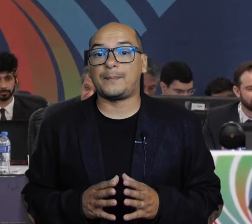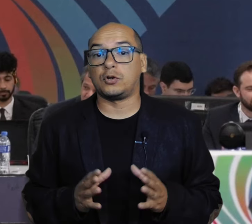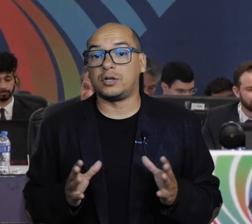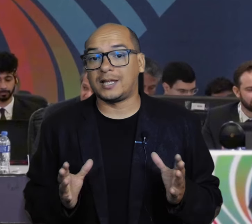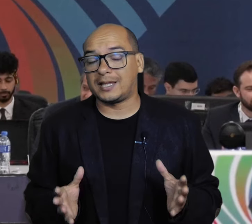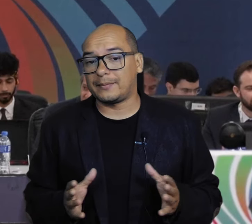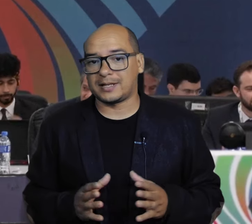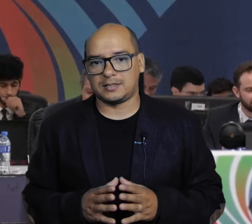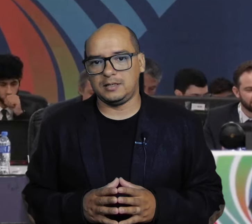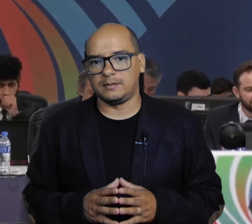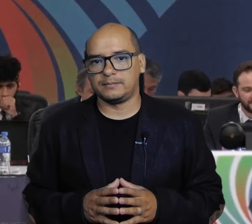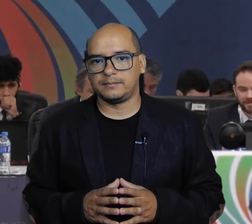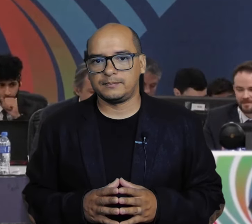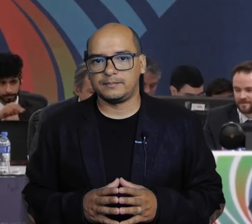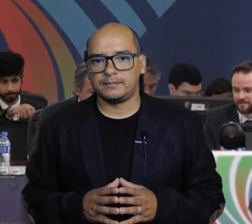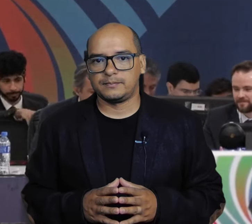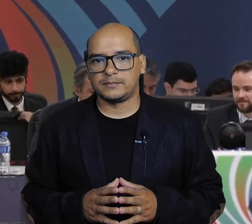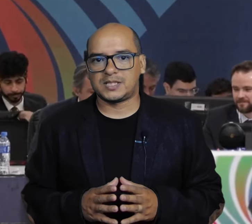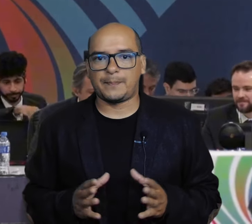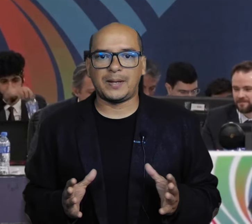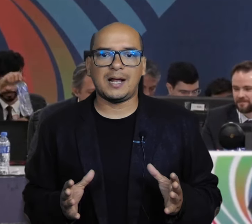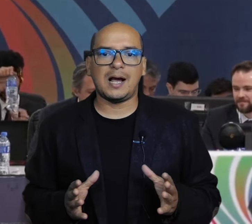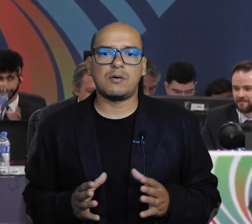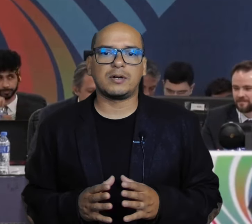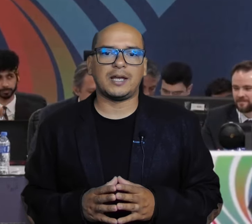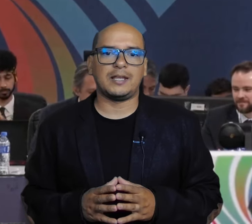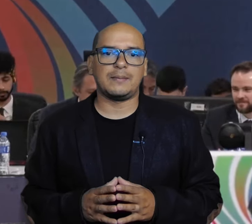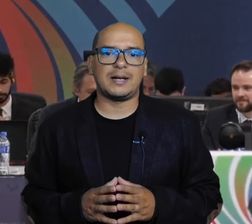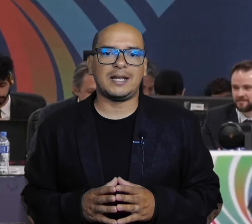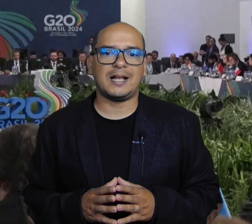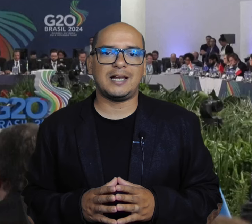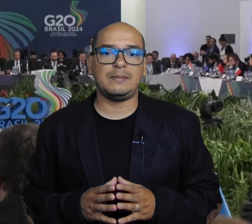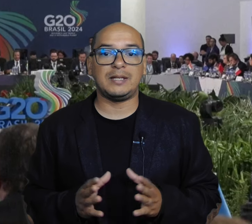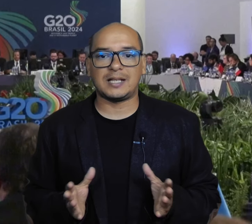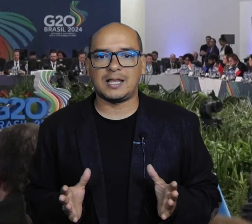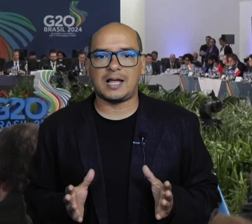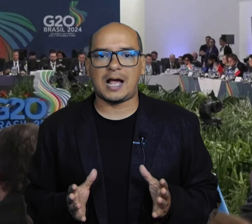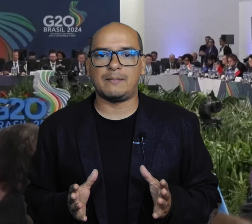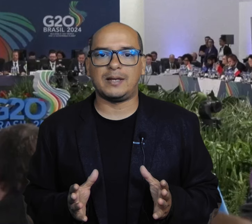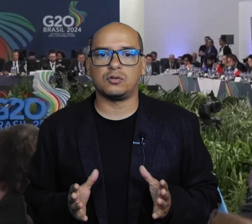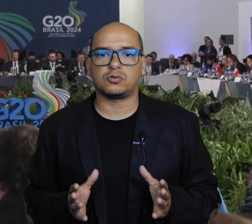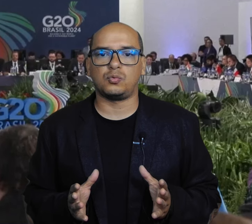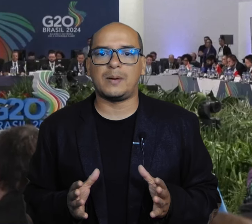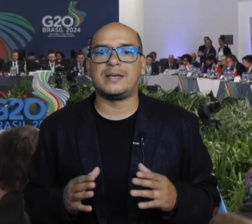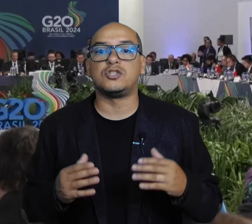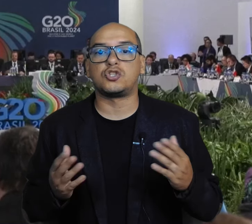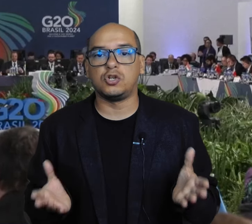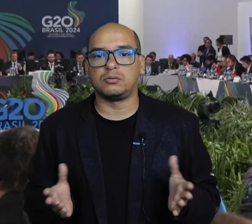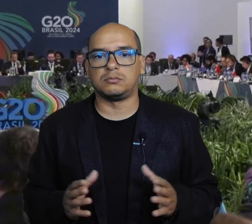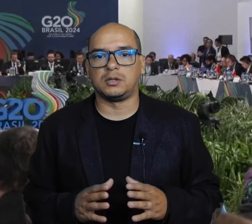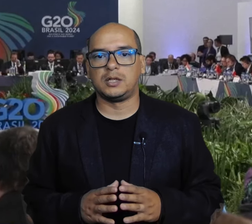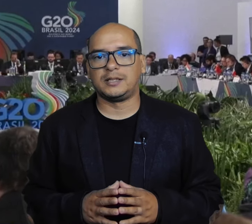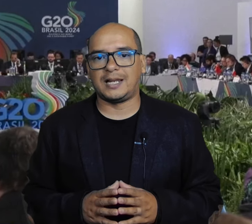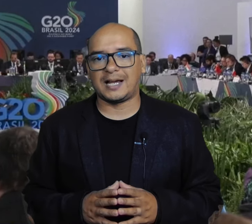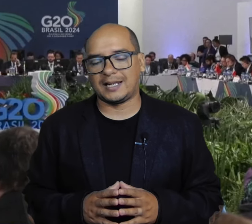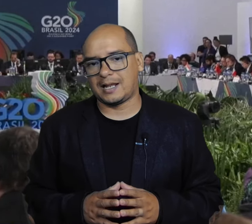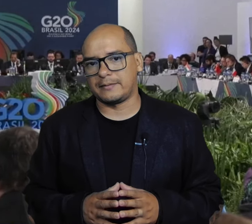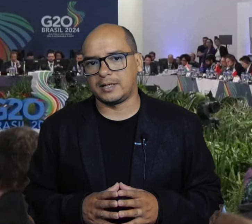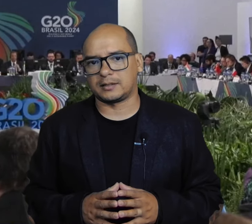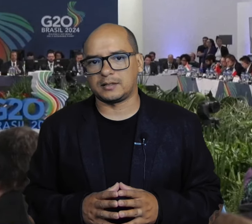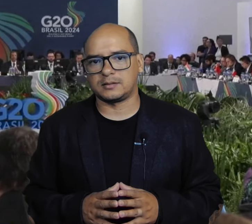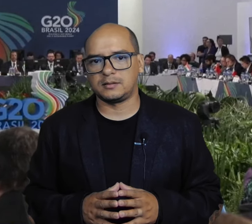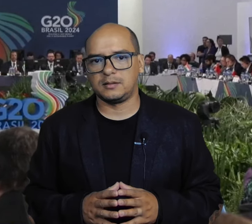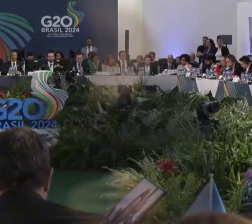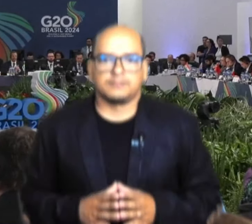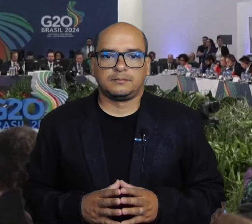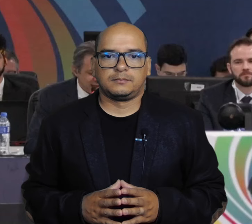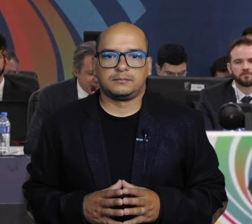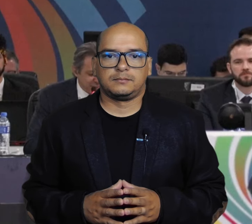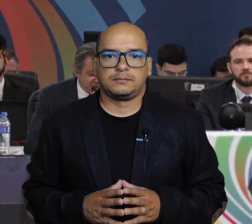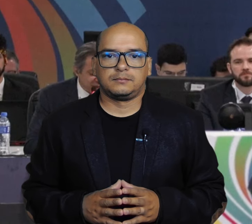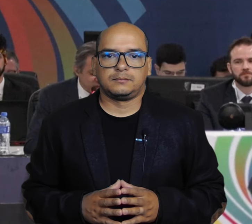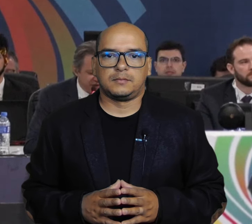prioridades de Brasil se espera Aunque de manera al menos una mención de Las Guerras abiertas la